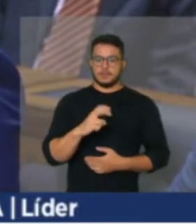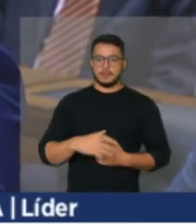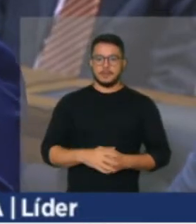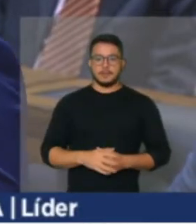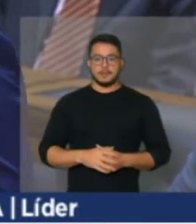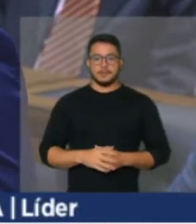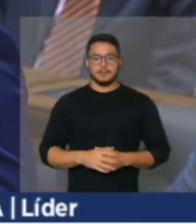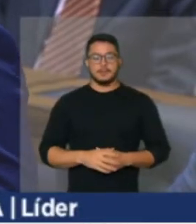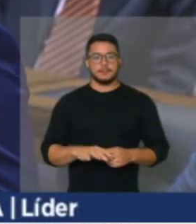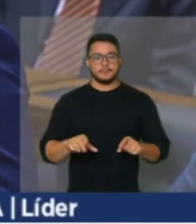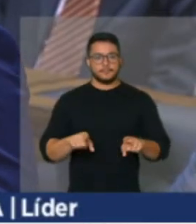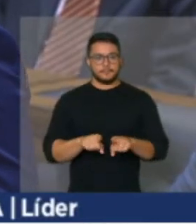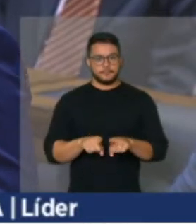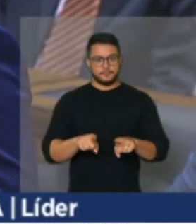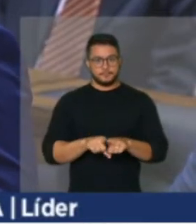ENTRADA NESSES PRÓXIMOS DIAS